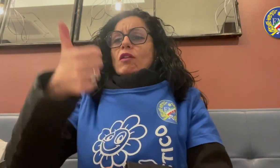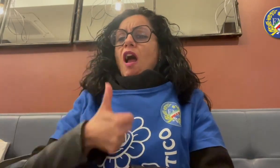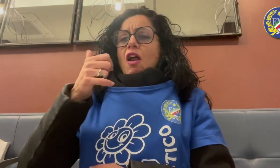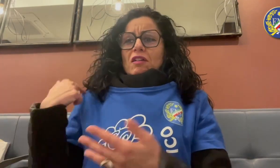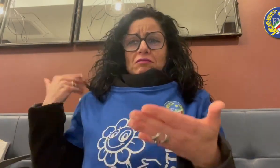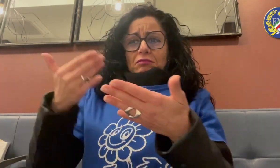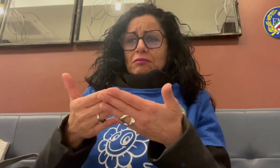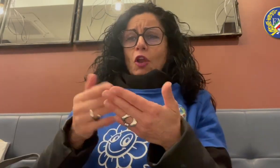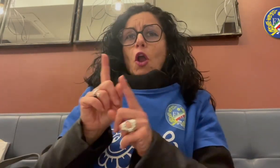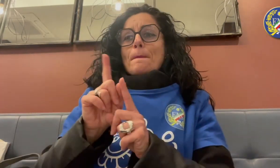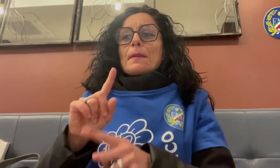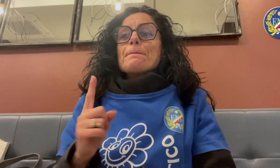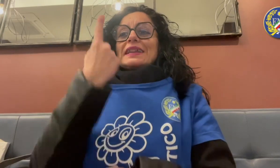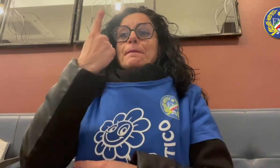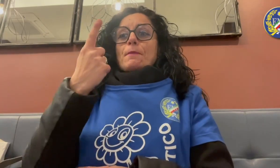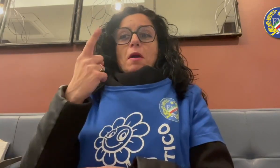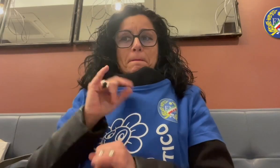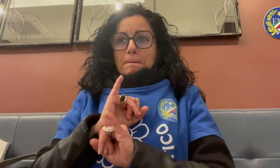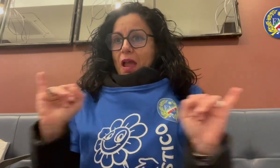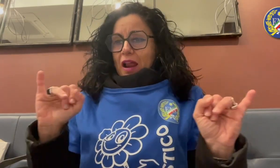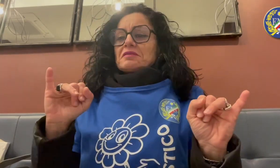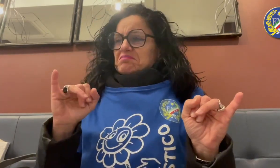in occasione della Giornata Mondiale della consapevolezza sull’Autismo, occupandosi anche delle persone sorde che vivono in una condizione di autismo,